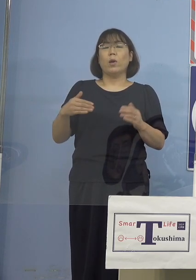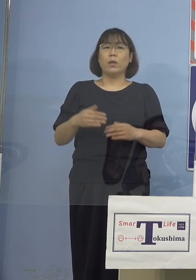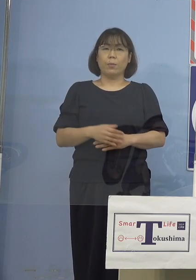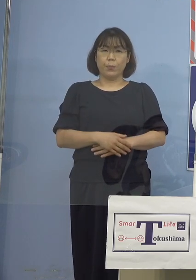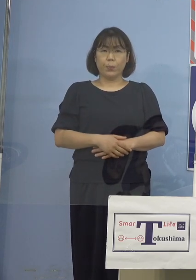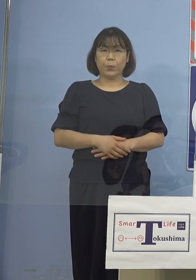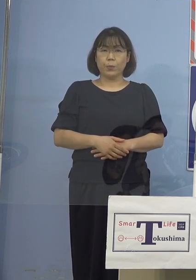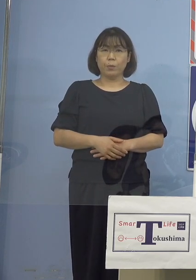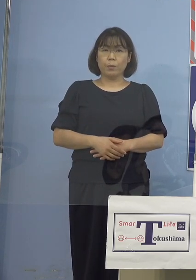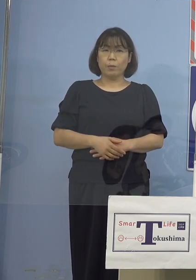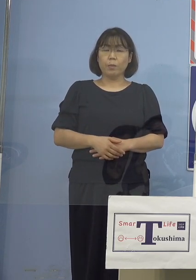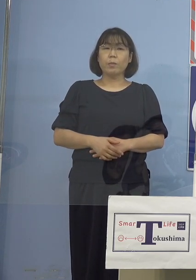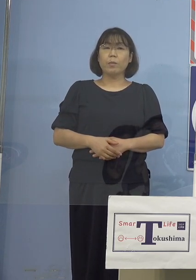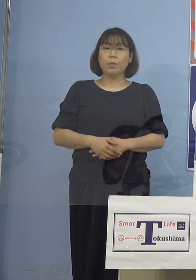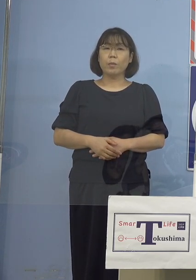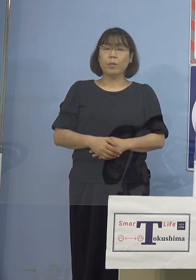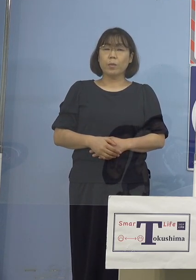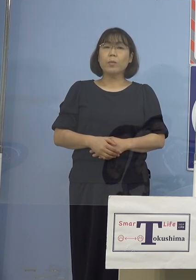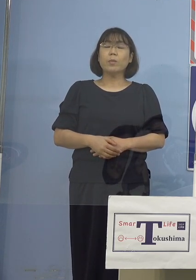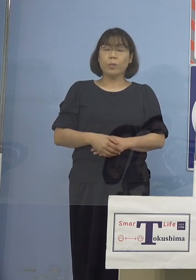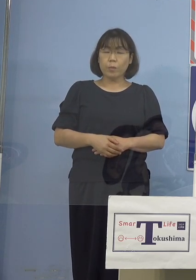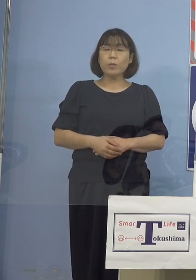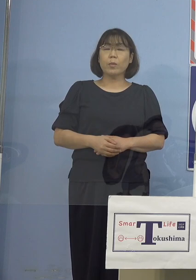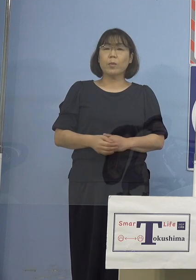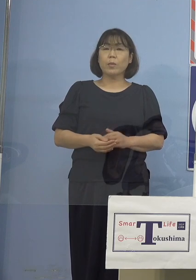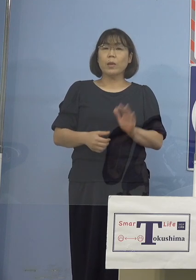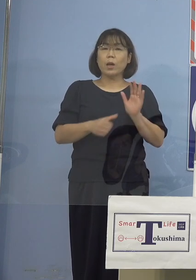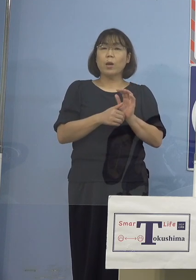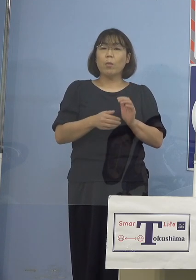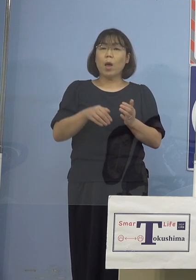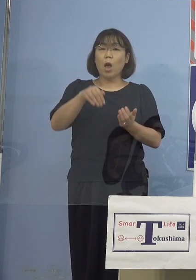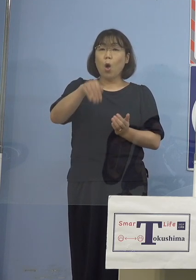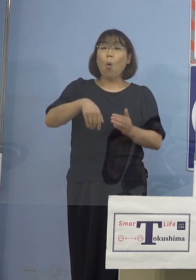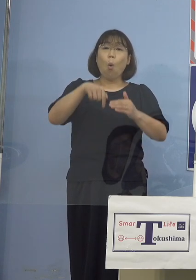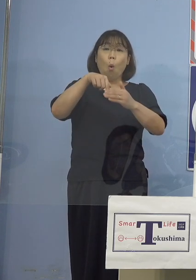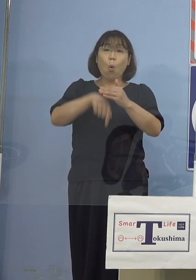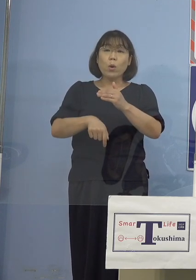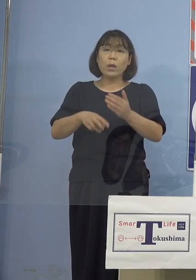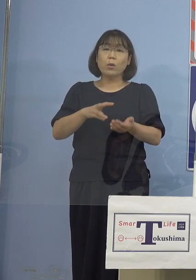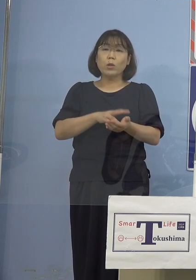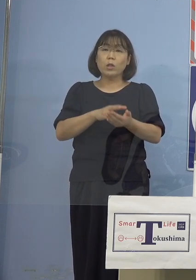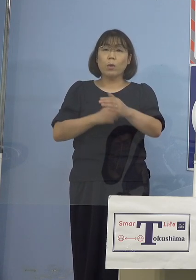堀内ワクチン担当大臣が どのような形でお示しをいただけるのか